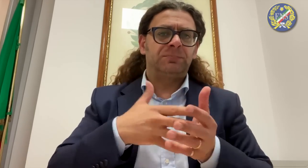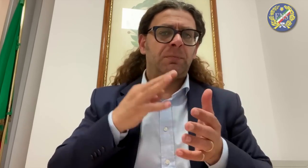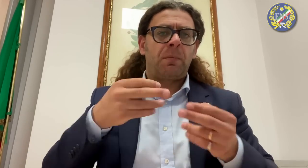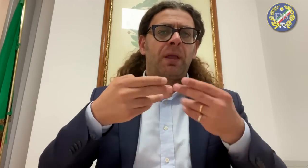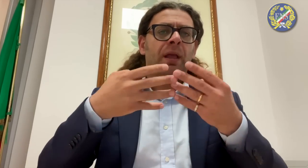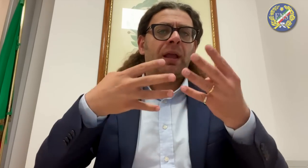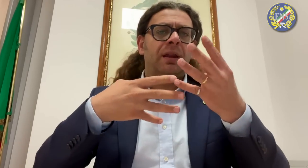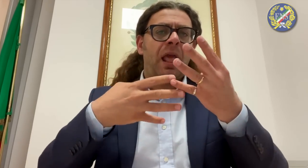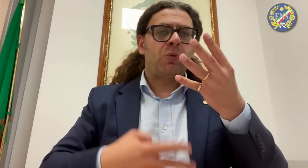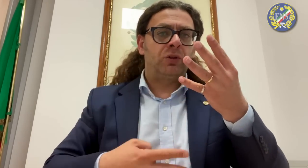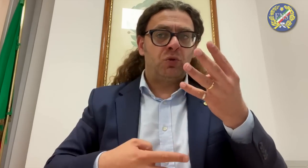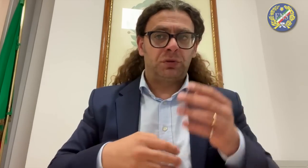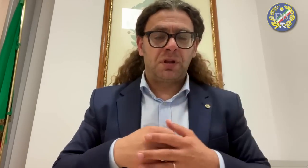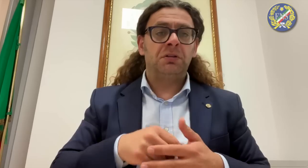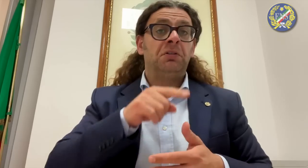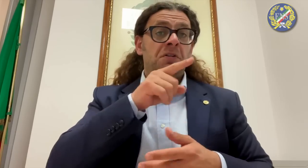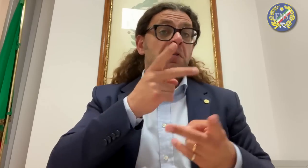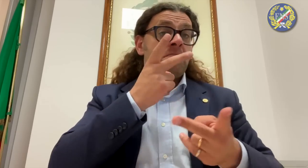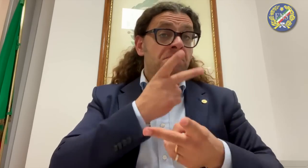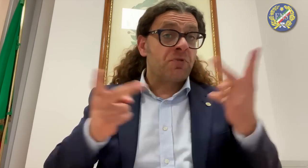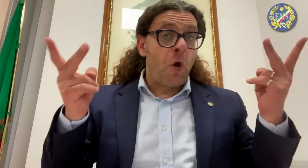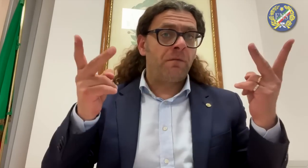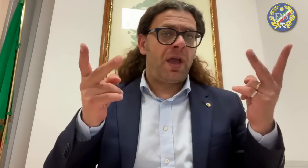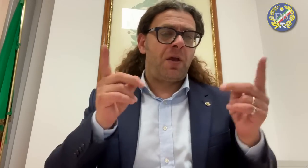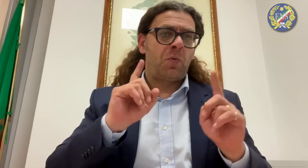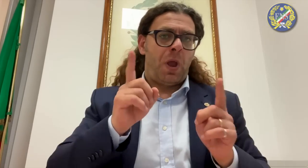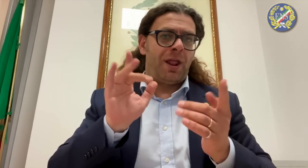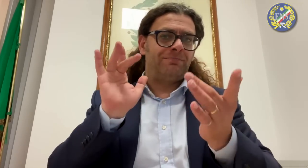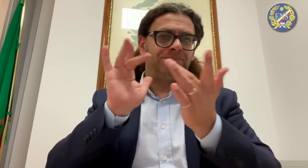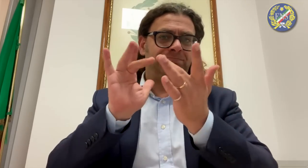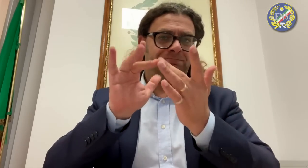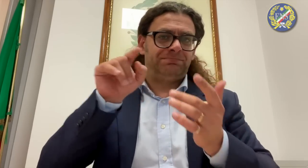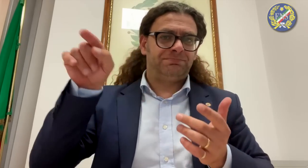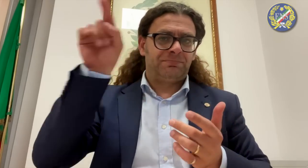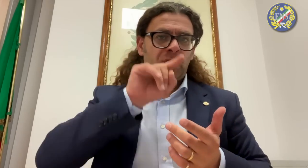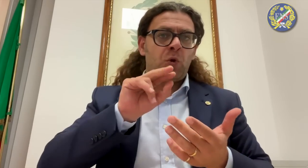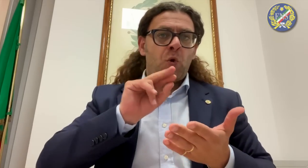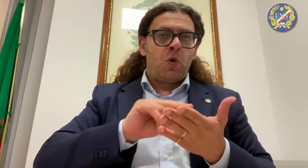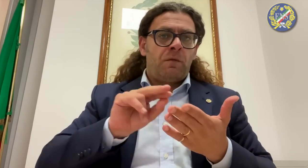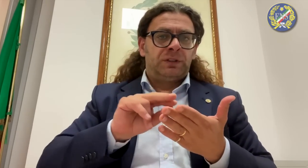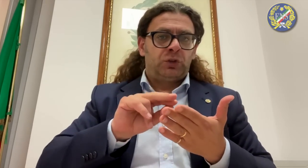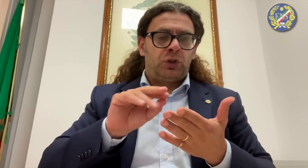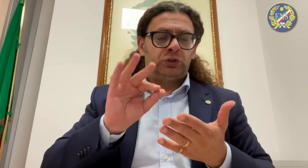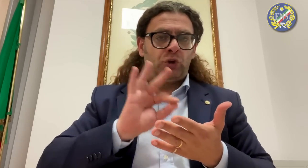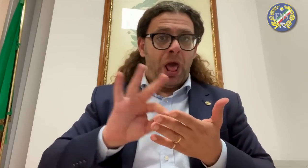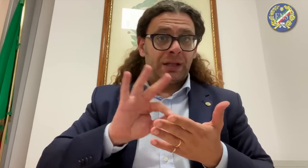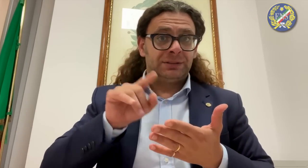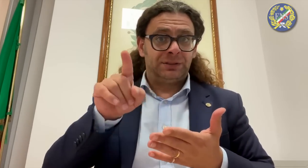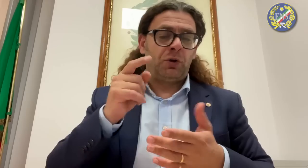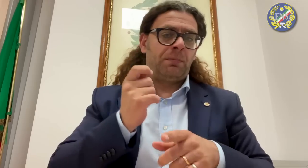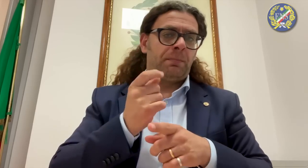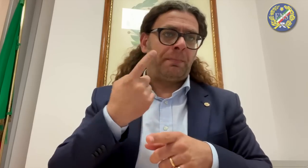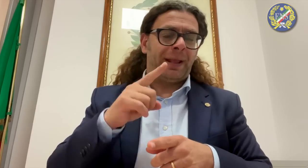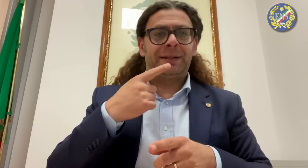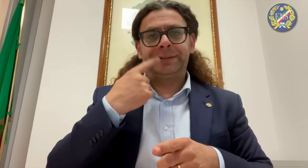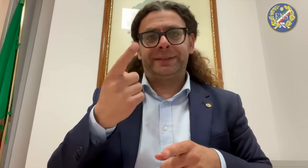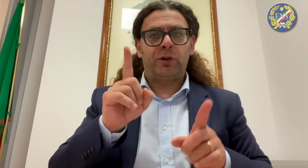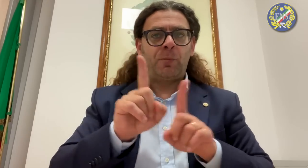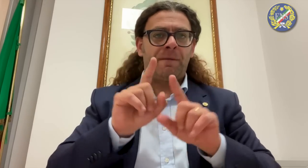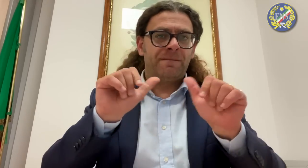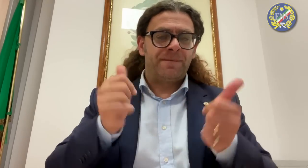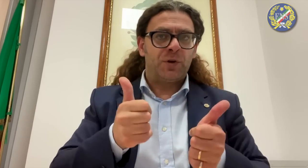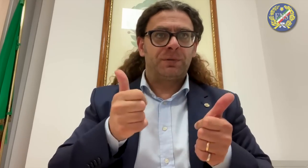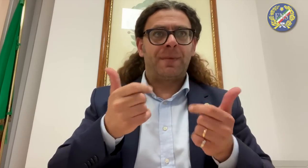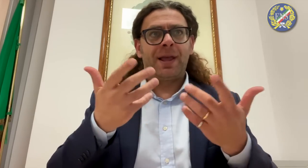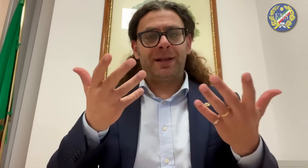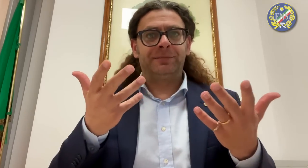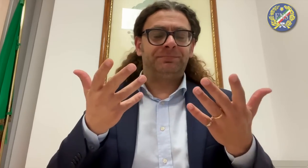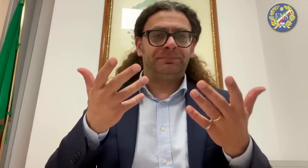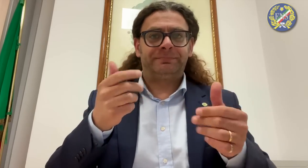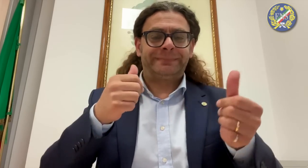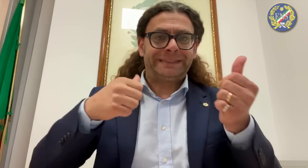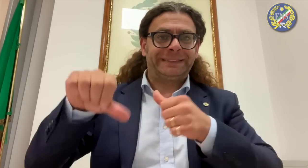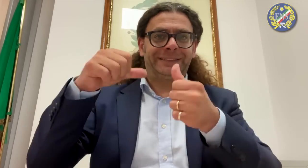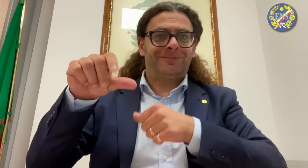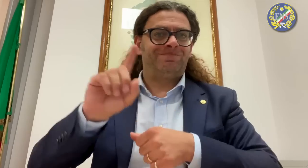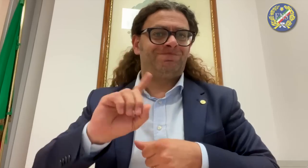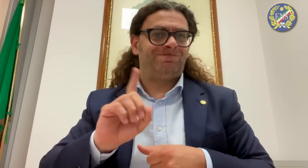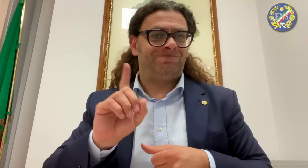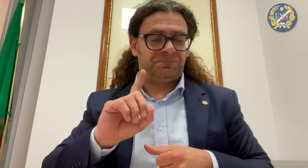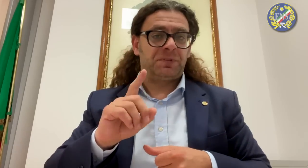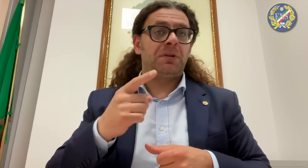L’allarme è stato compreso. Il Ministero prenderà contatti con l'Ufficio Scolastico per esplorare la possibilità di non sostituire l’insegnante.